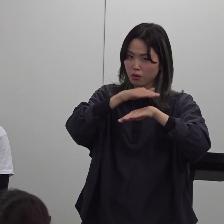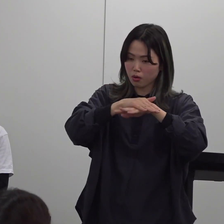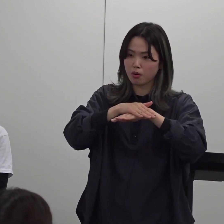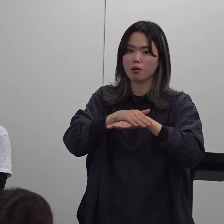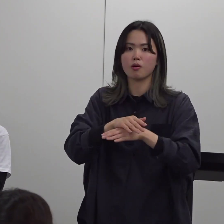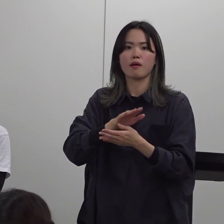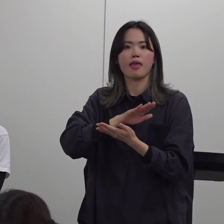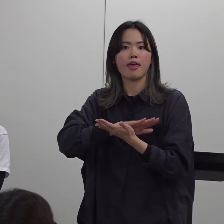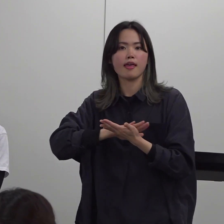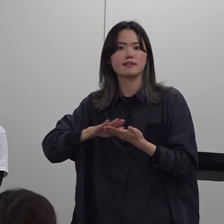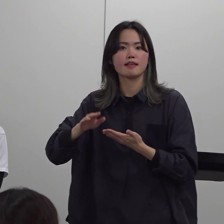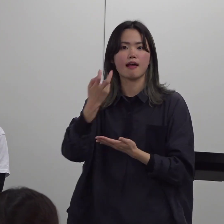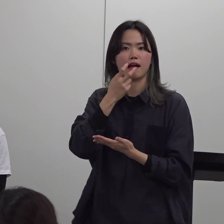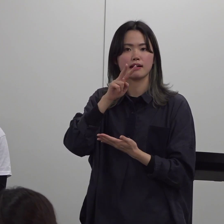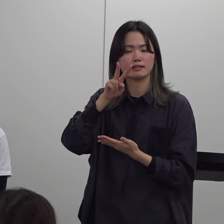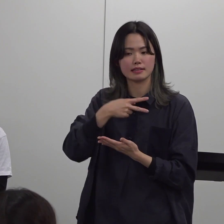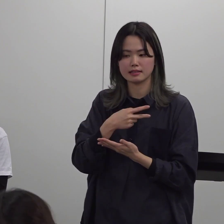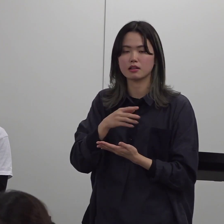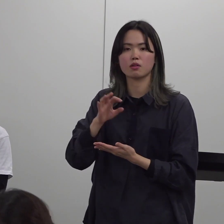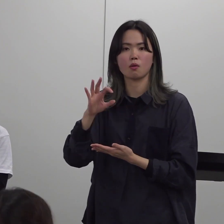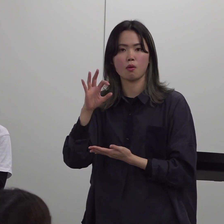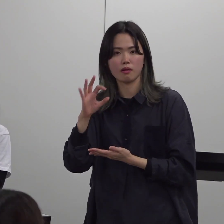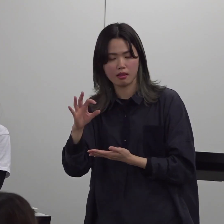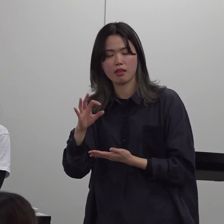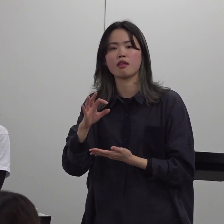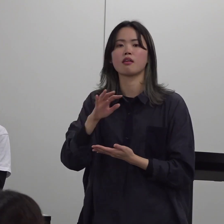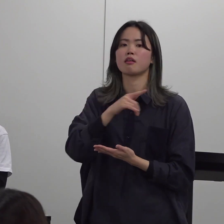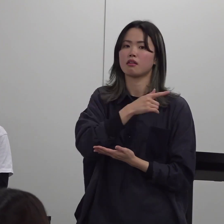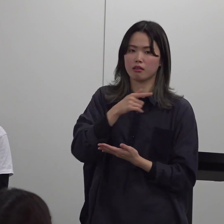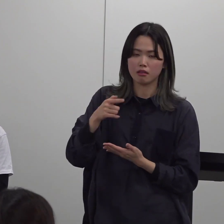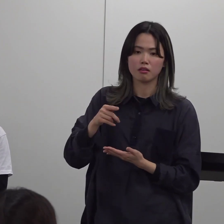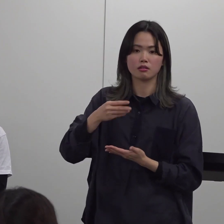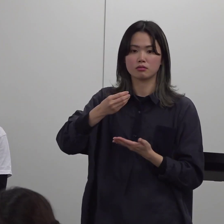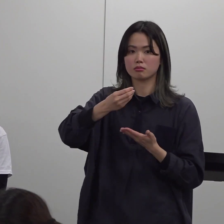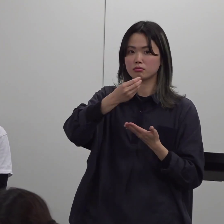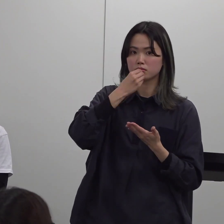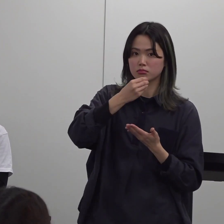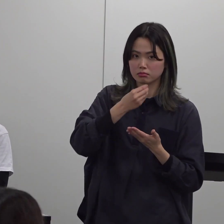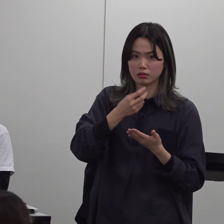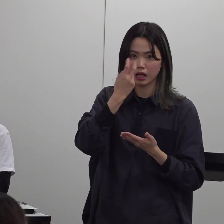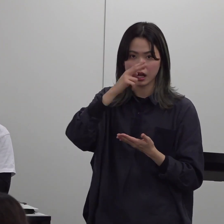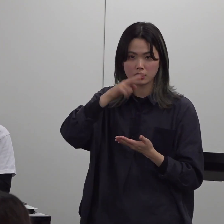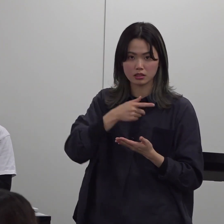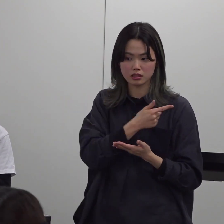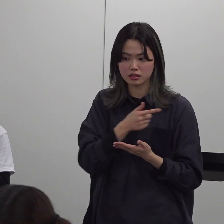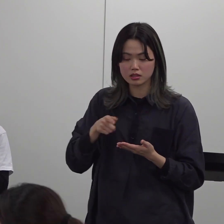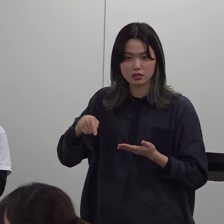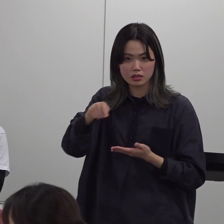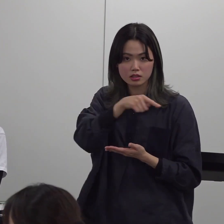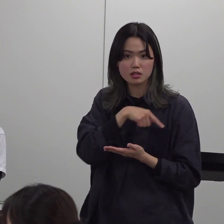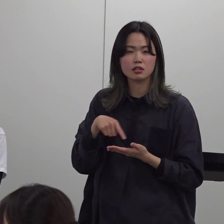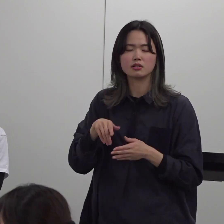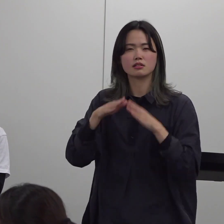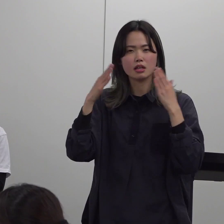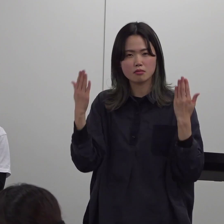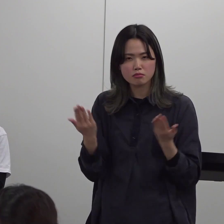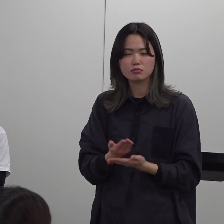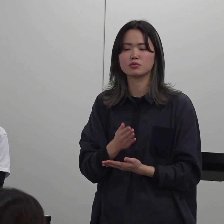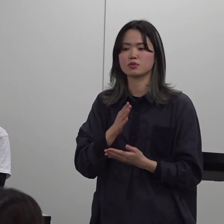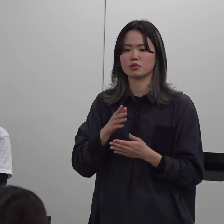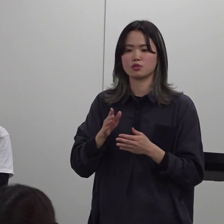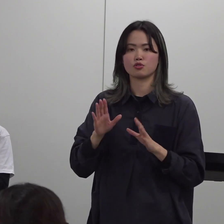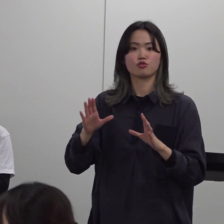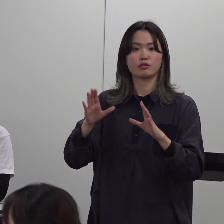毎日の排泄の管理、食事の管理、ぜんぶ当事者の方がやらないといけないですよね